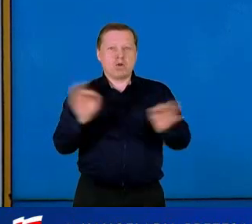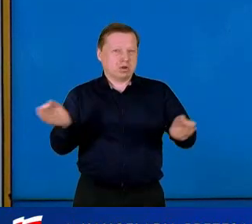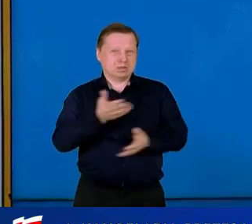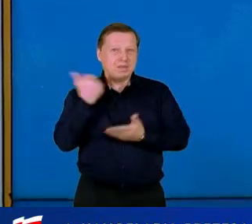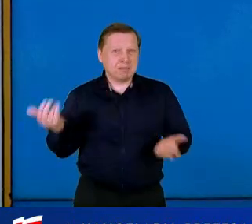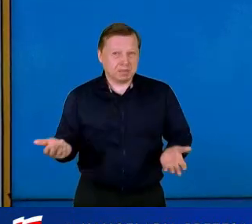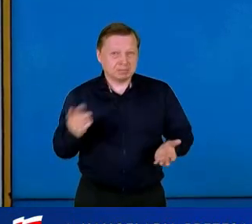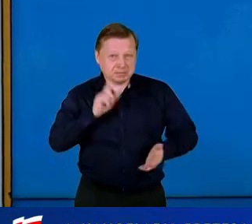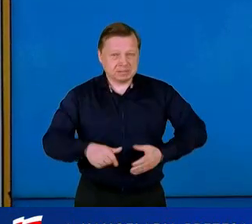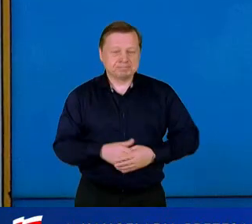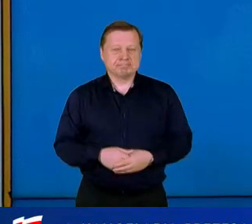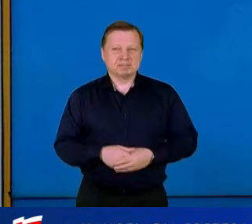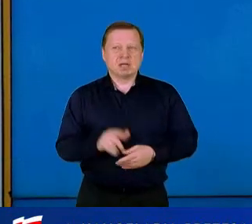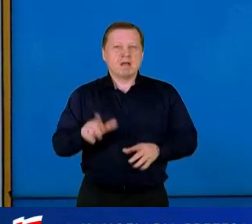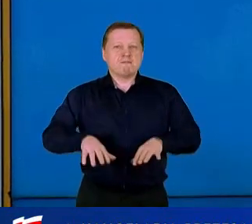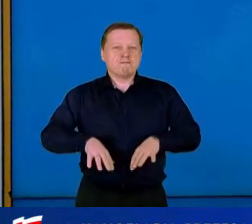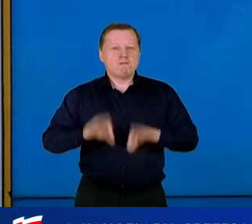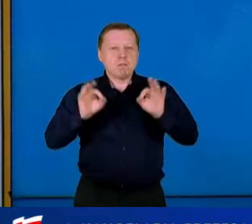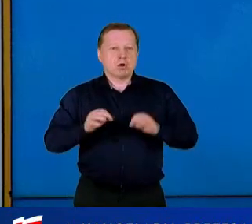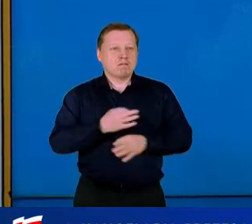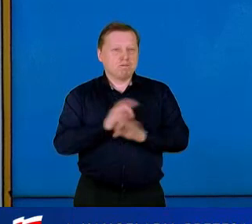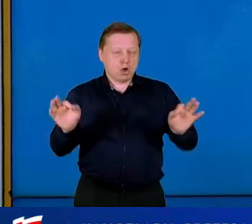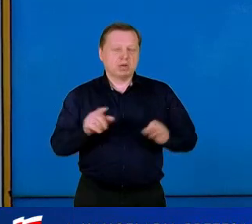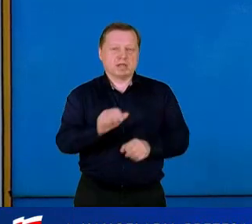Dlatego jakkolwiek wolność wyboru jest ważnym prawem,